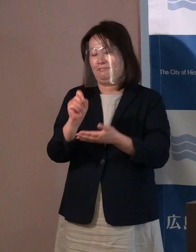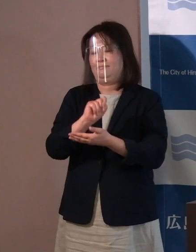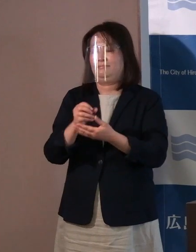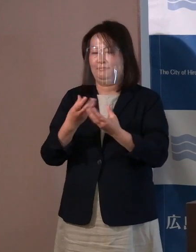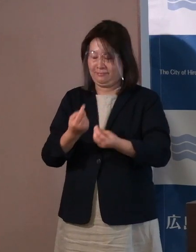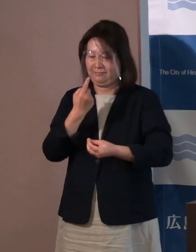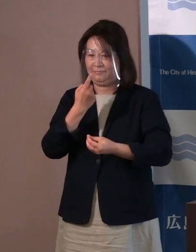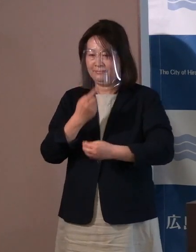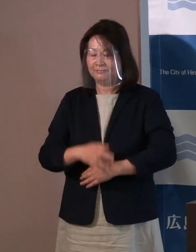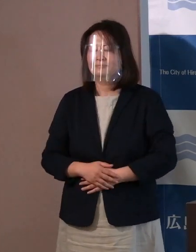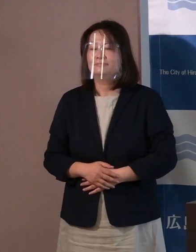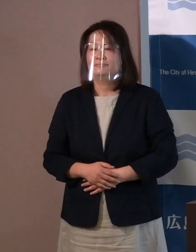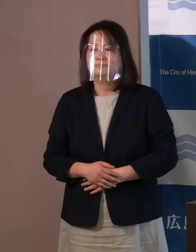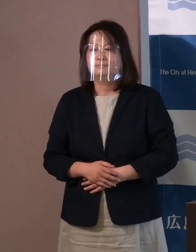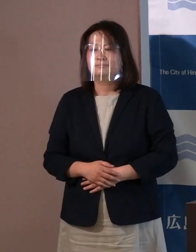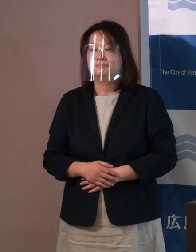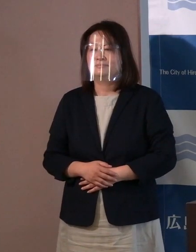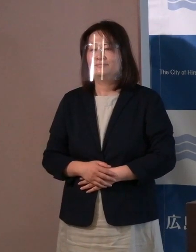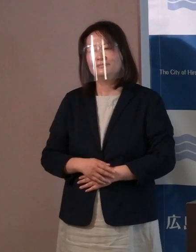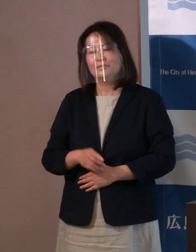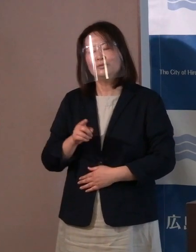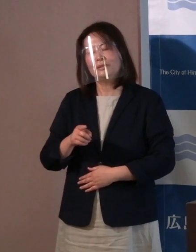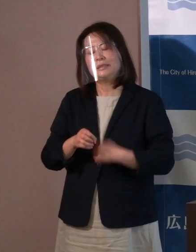そんなことが基本姿勢になります｡